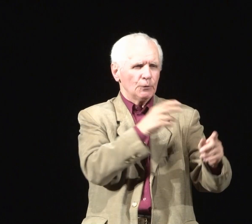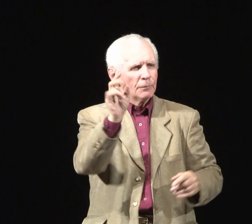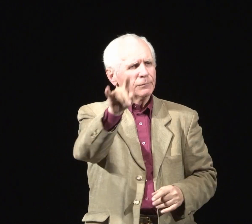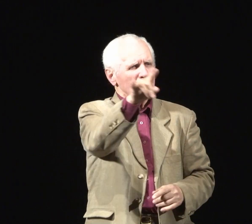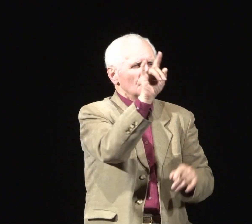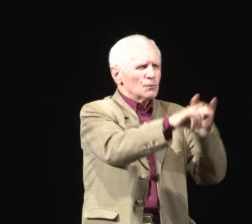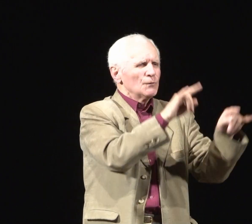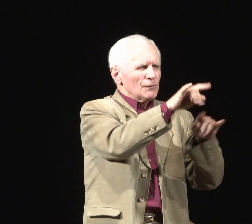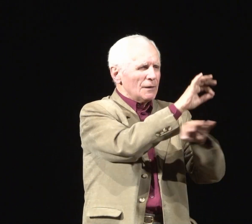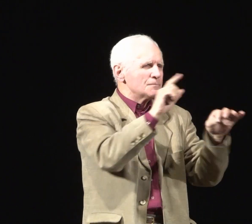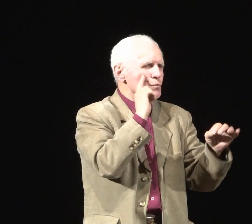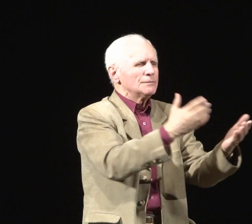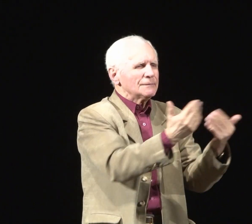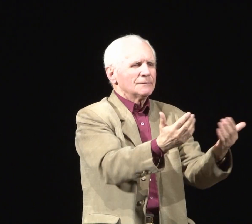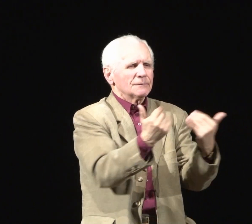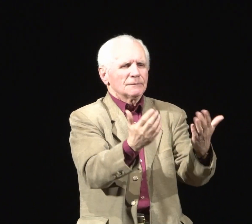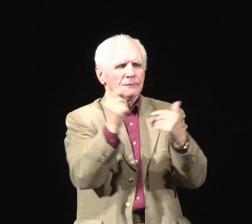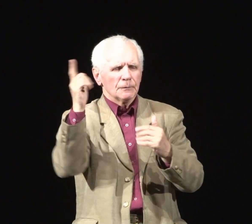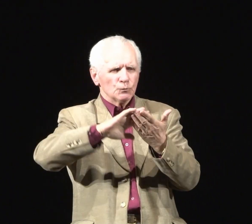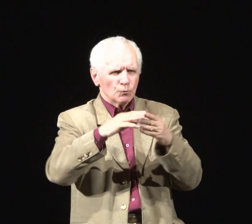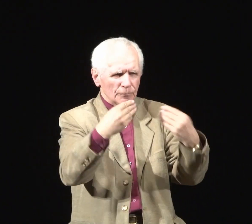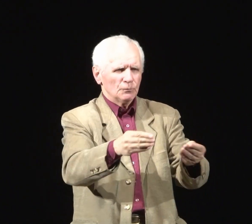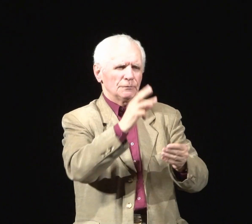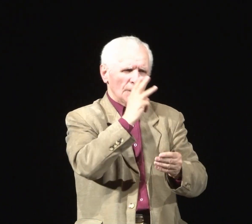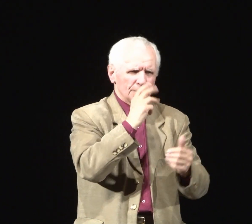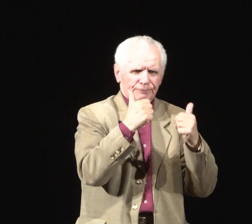уговаривал молодых выпускников поехать во Владивосток, обещал все условия - зарплату, квартиры